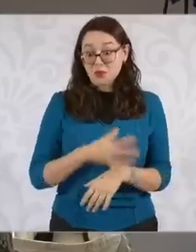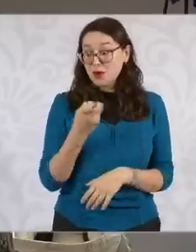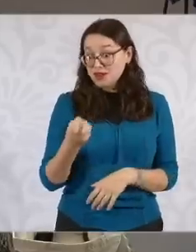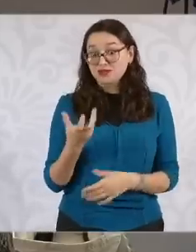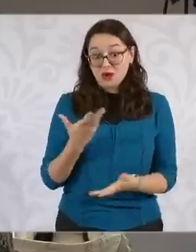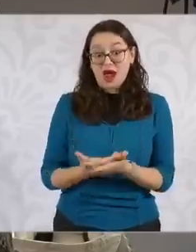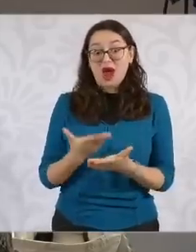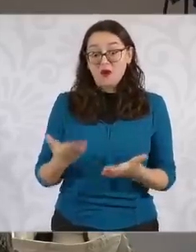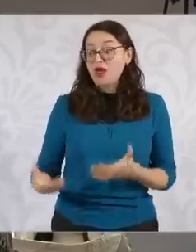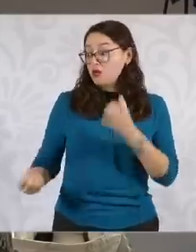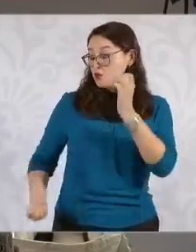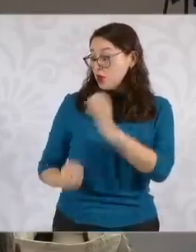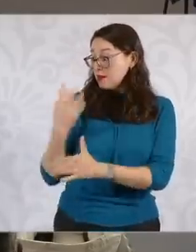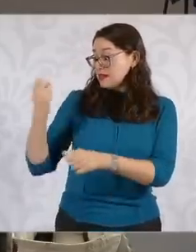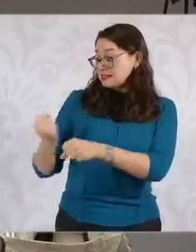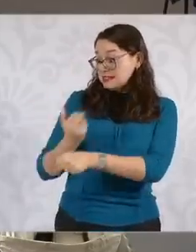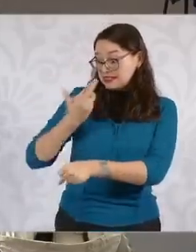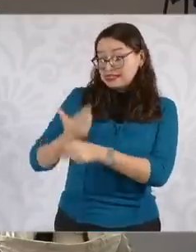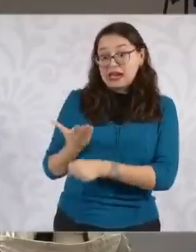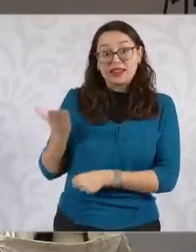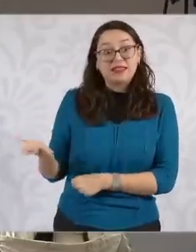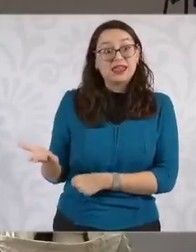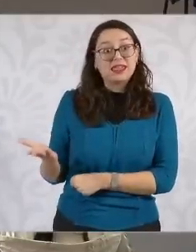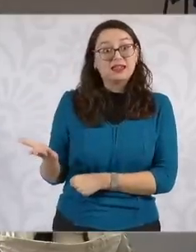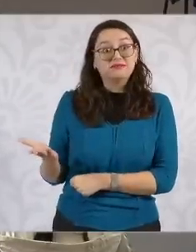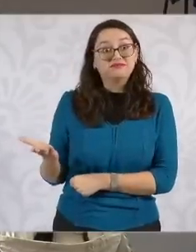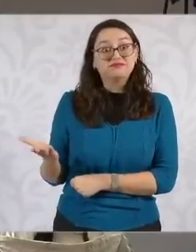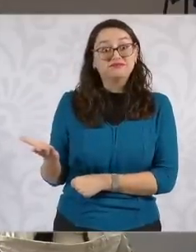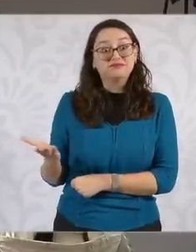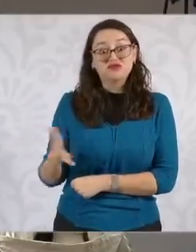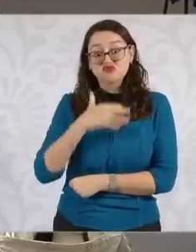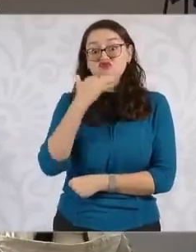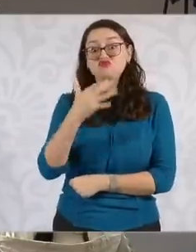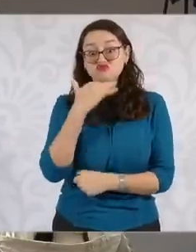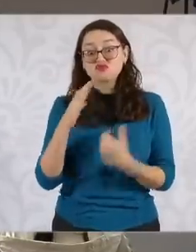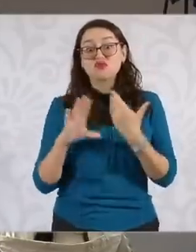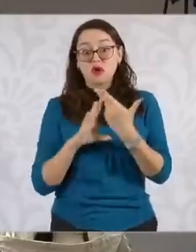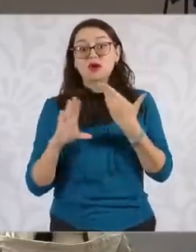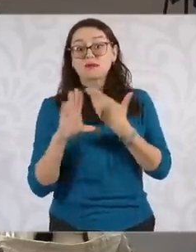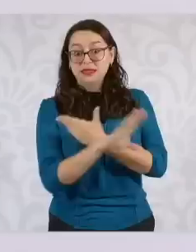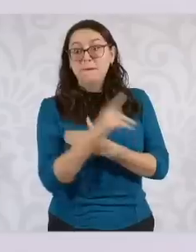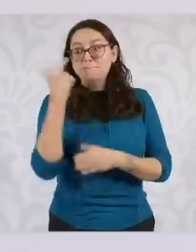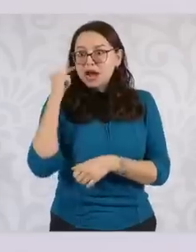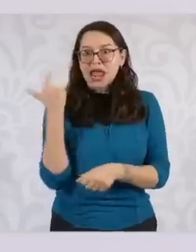anticorrupción porque nosotros tenemos un mandato